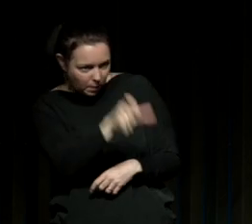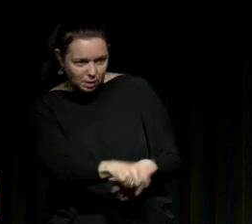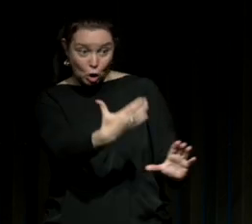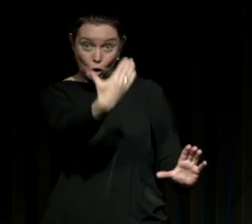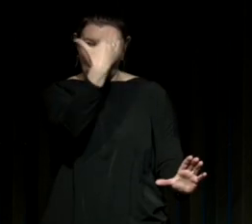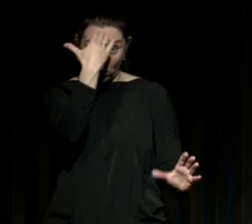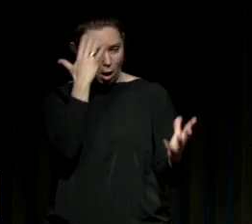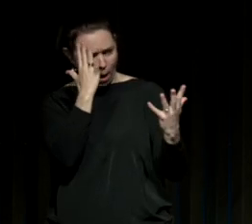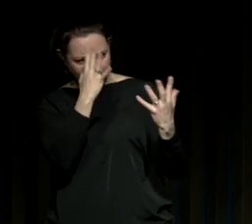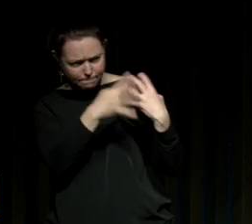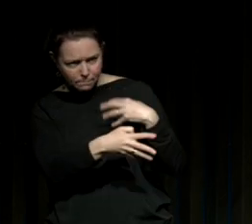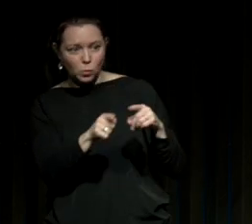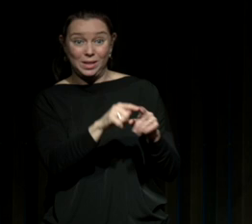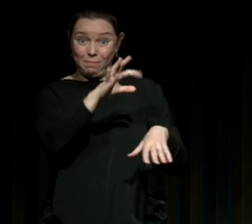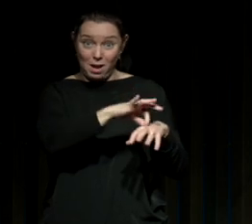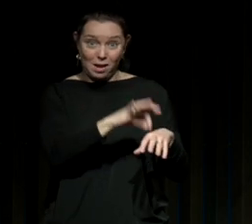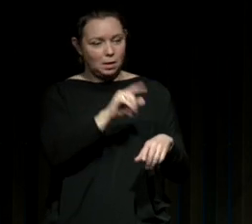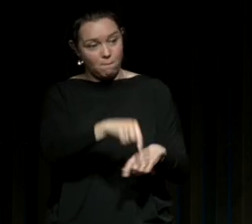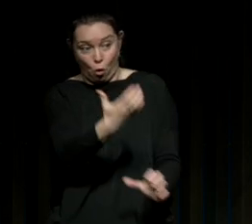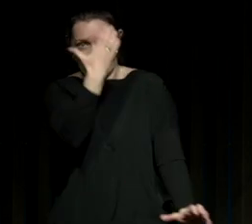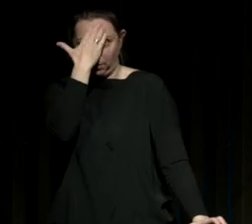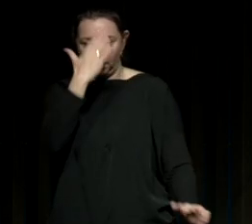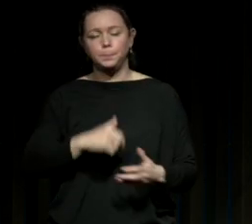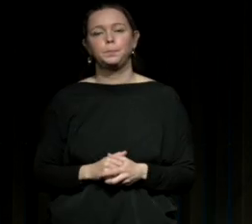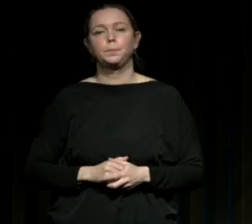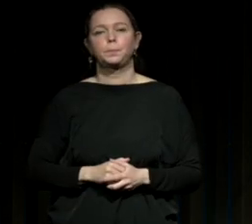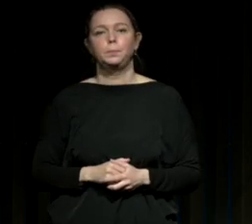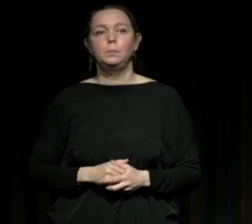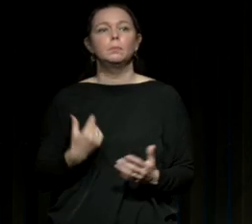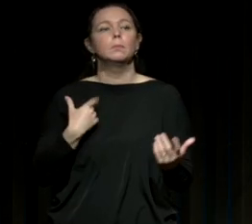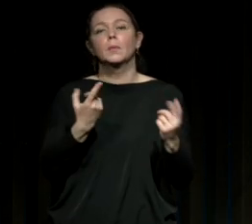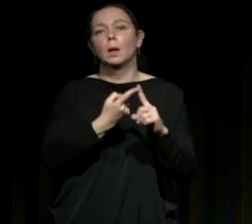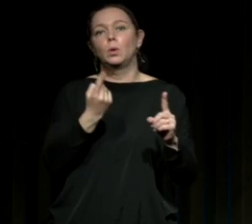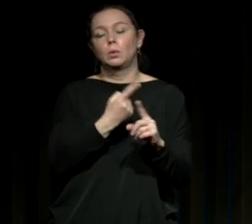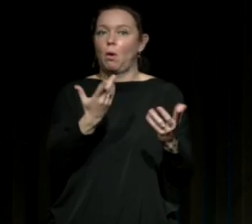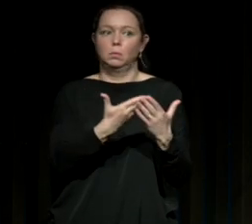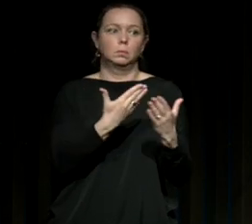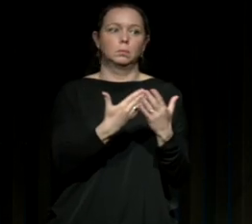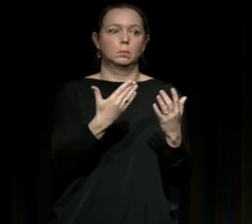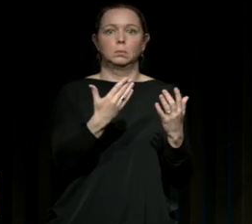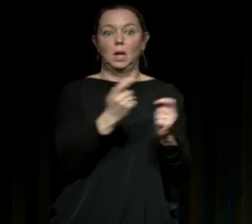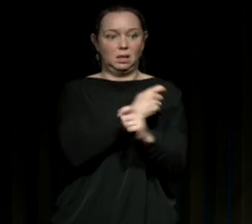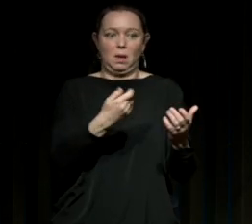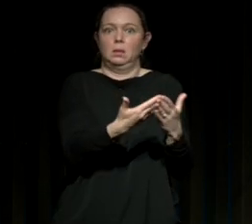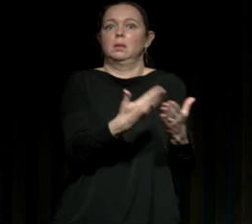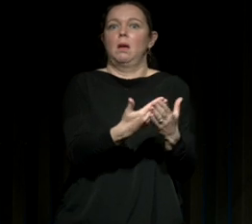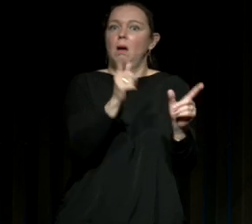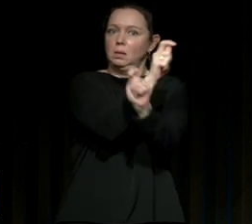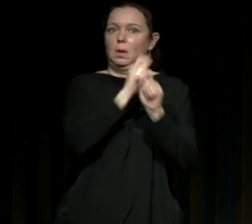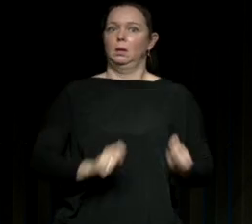cette maladie c'est important de respecter cette règle parce que ba 7 cette chirurgie pour maigrir